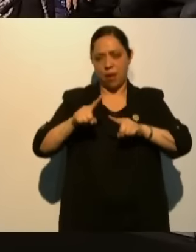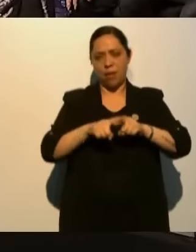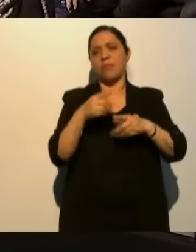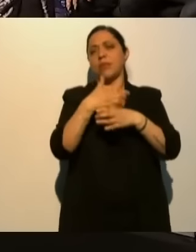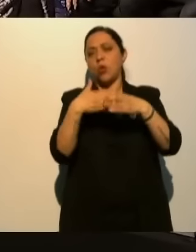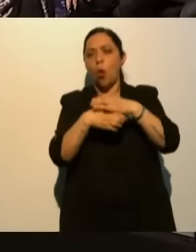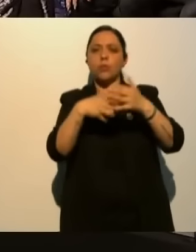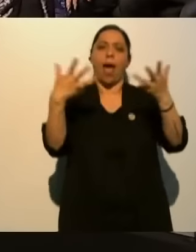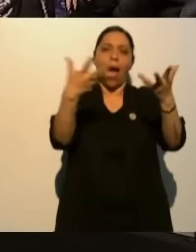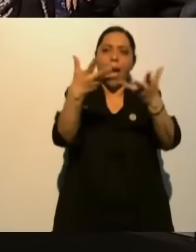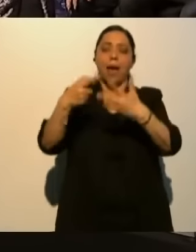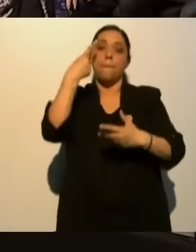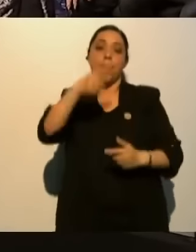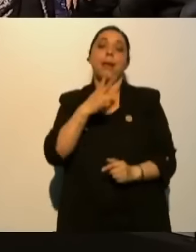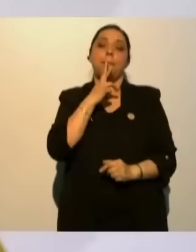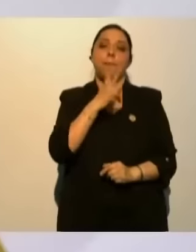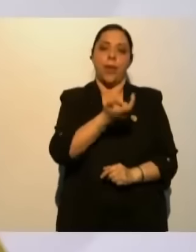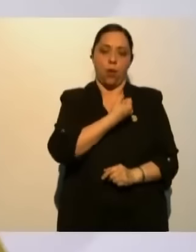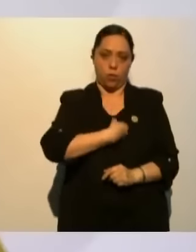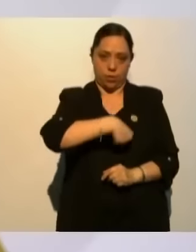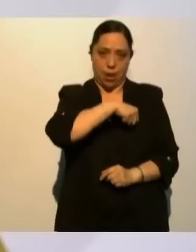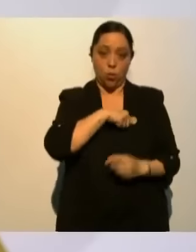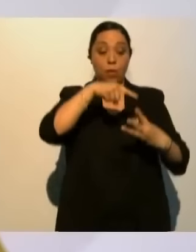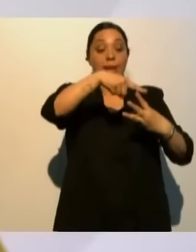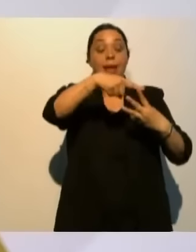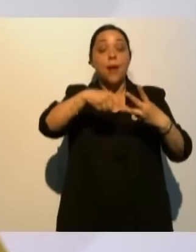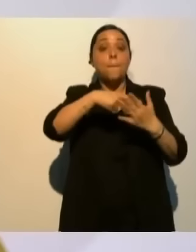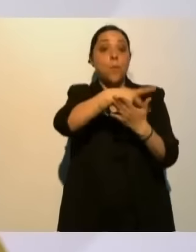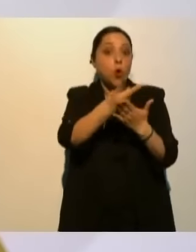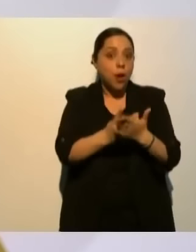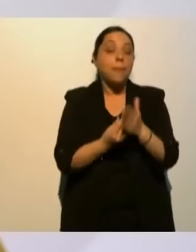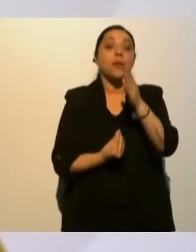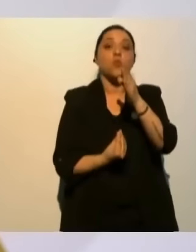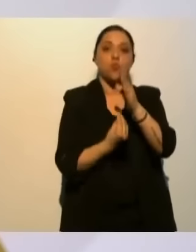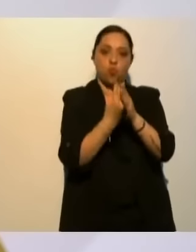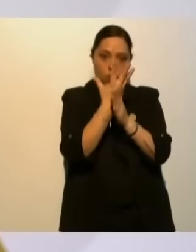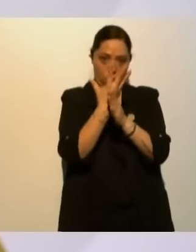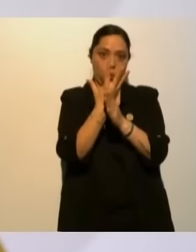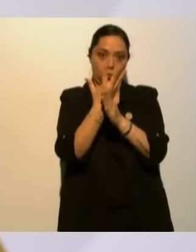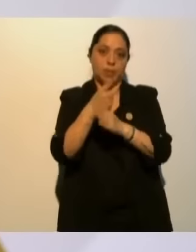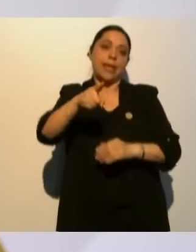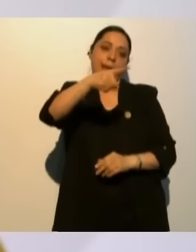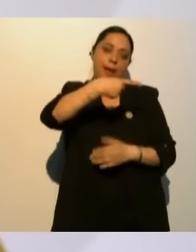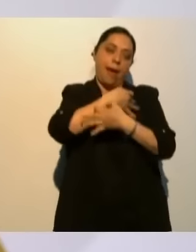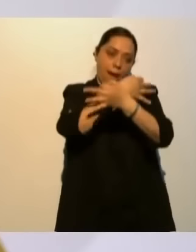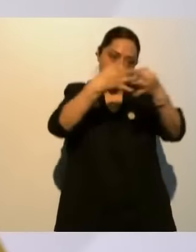esos son tres programas nuevos que queríamos que ustedes estuvieran enterados los primeros